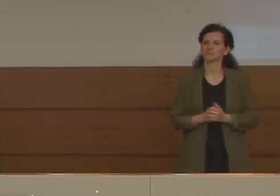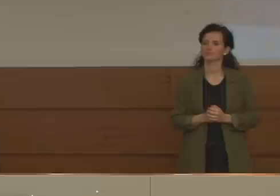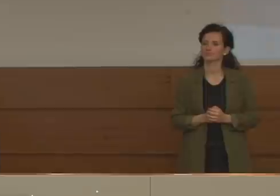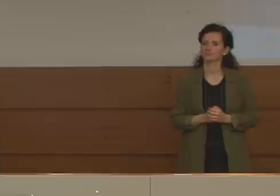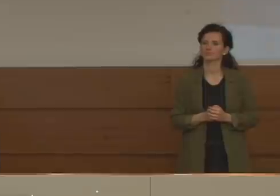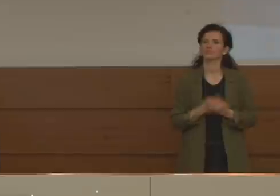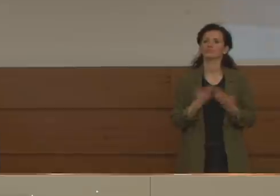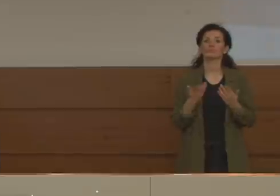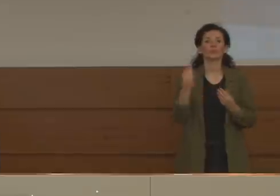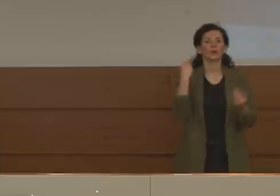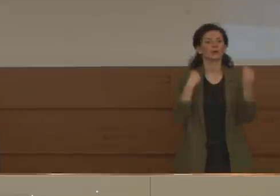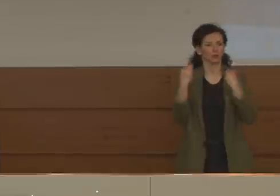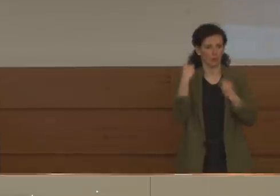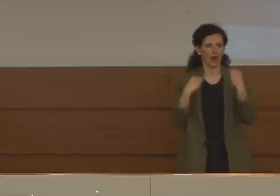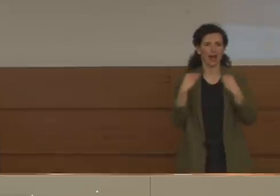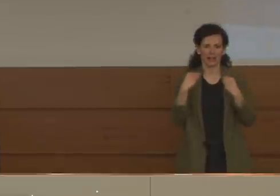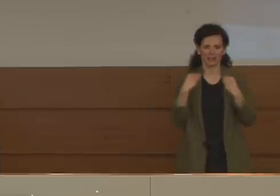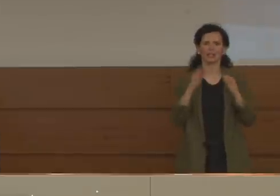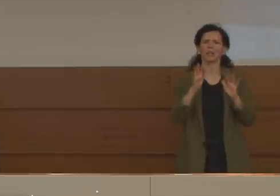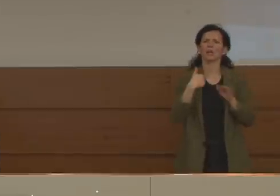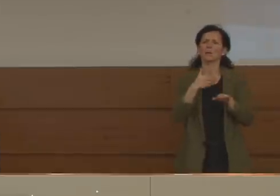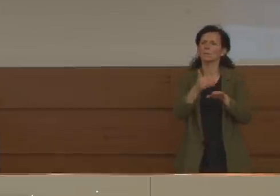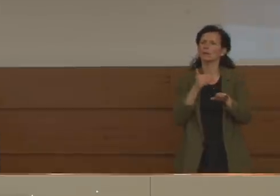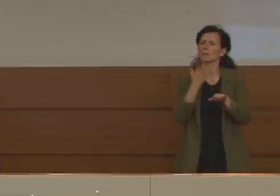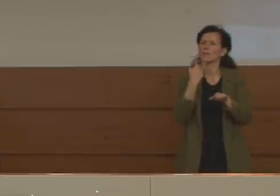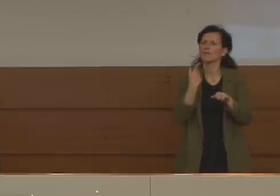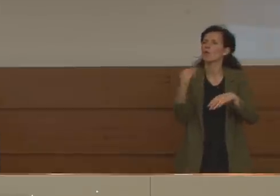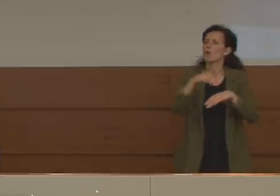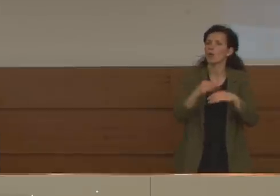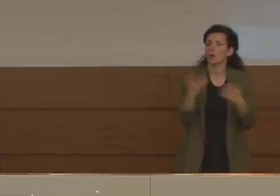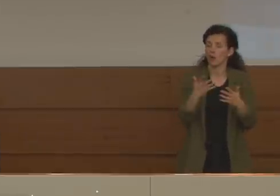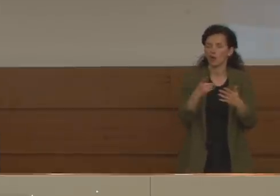Prima delle domande vorrei aggiungere anche di seguire le indicazioni che sono state